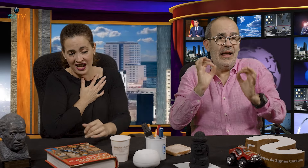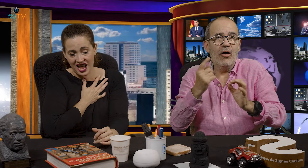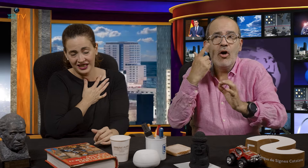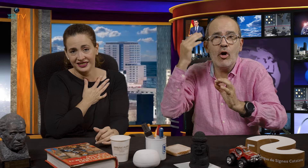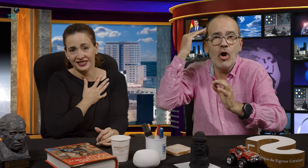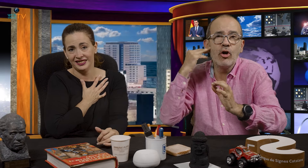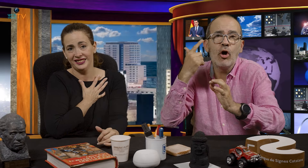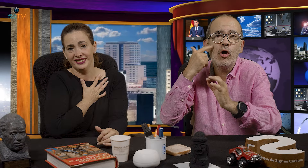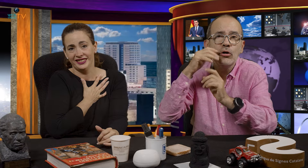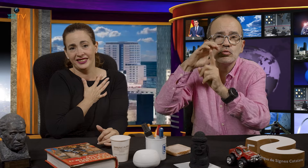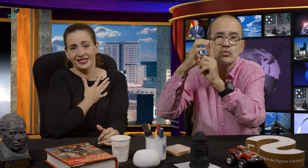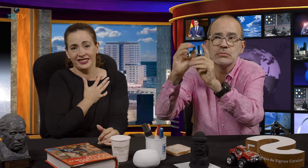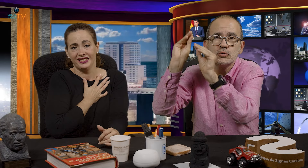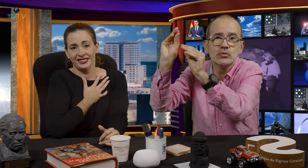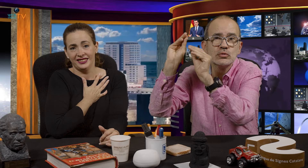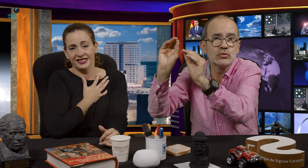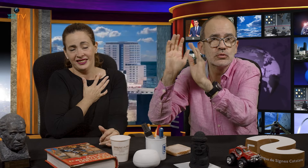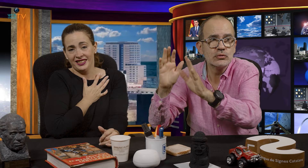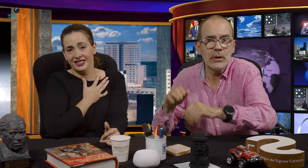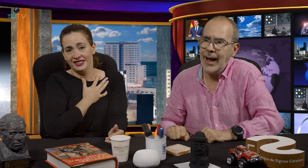Es una costumbre cultural de Corea.